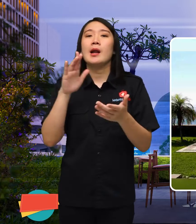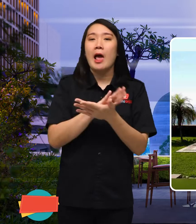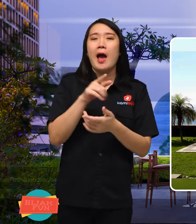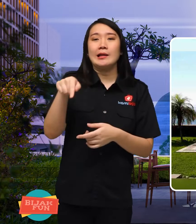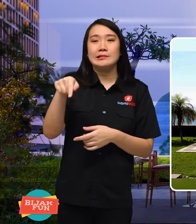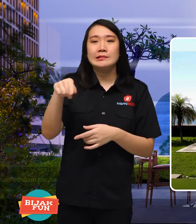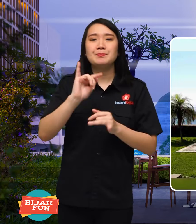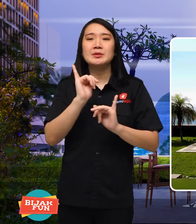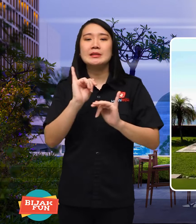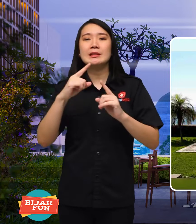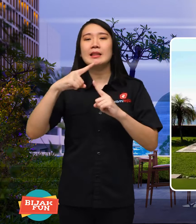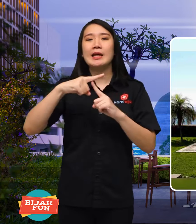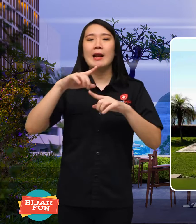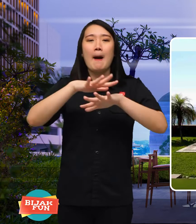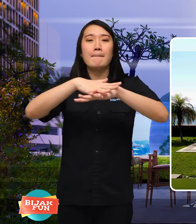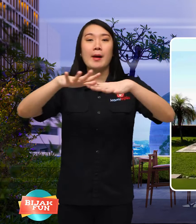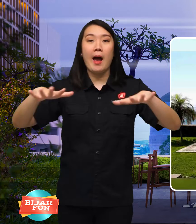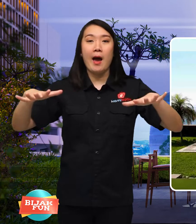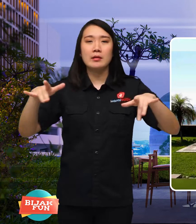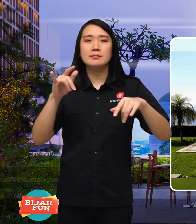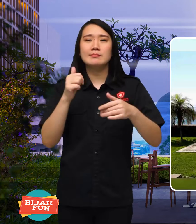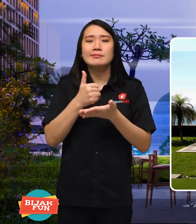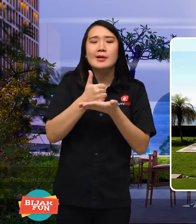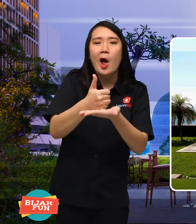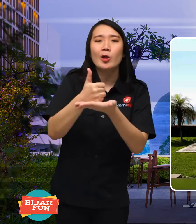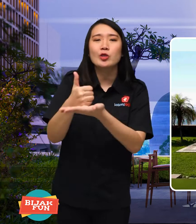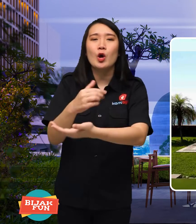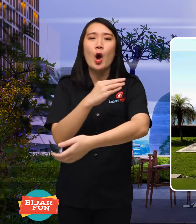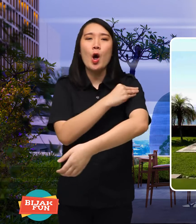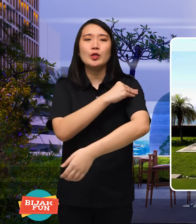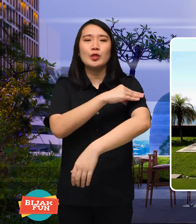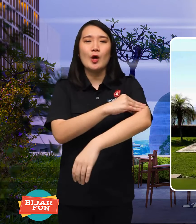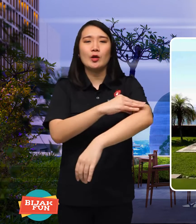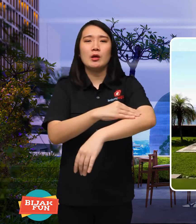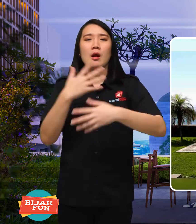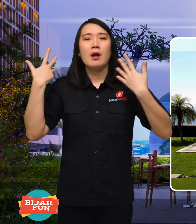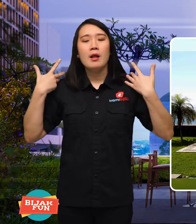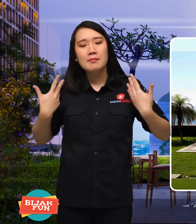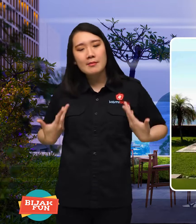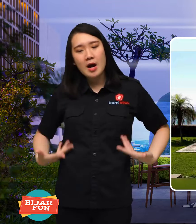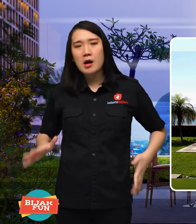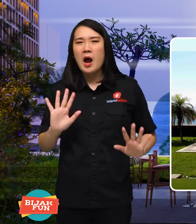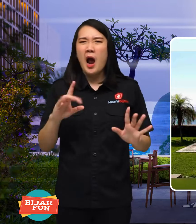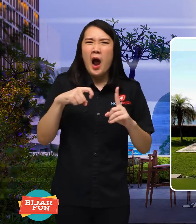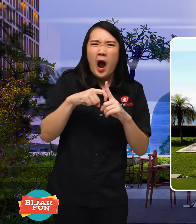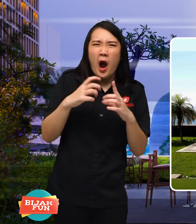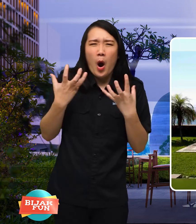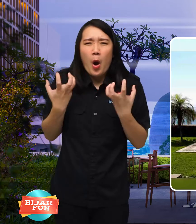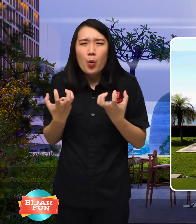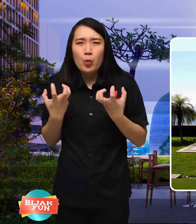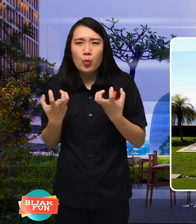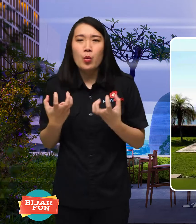nah terapi air membantu kelemasan otot agar tidak kaku.